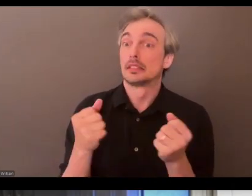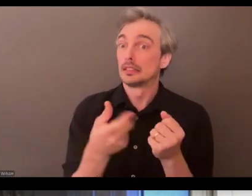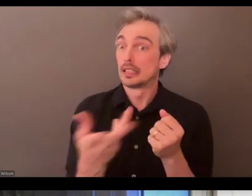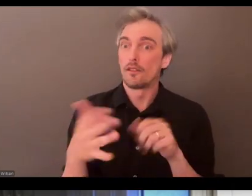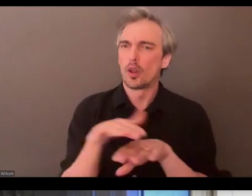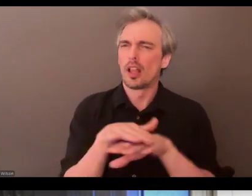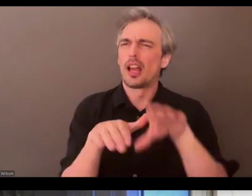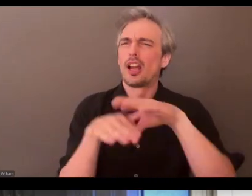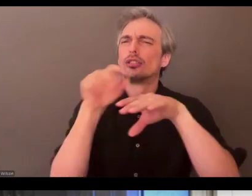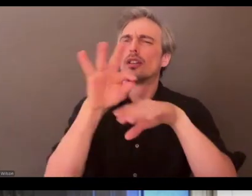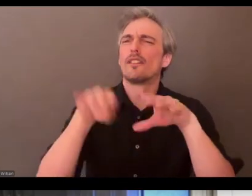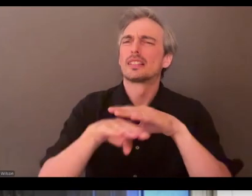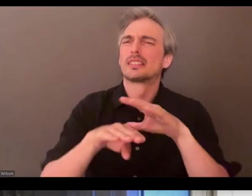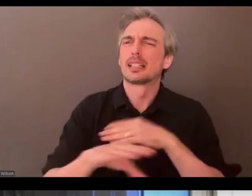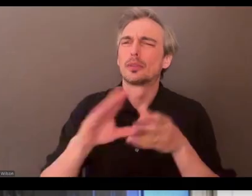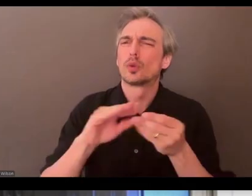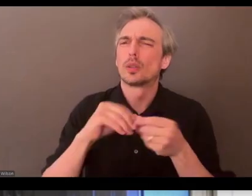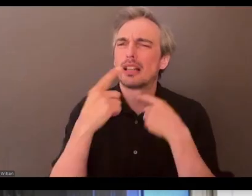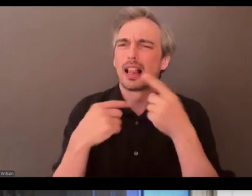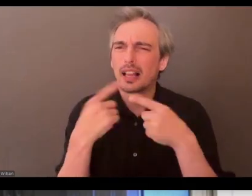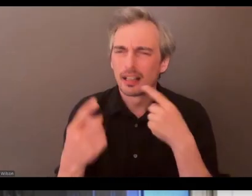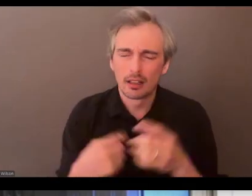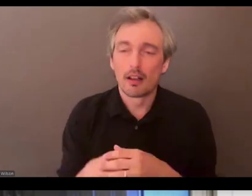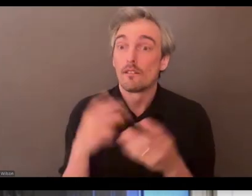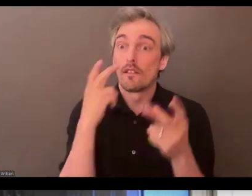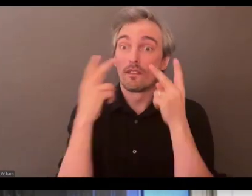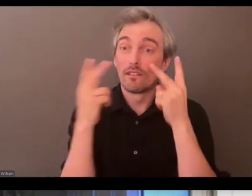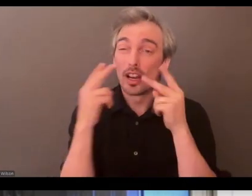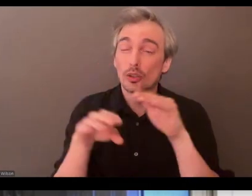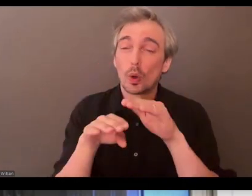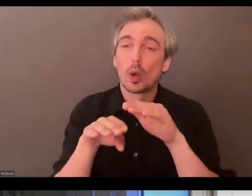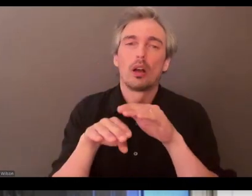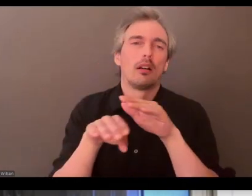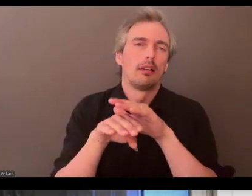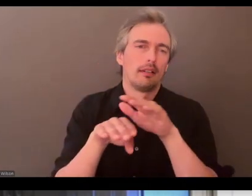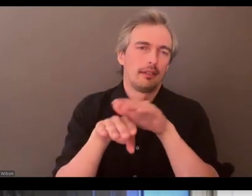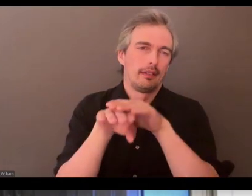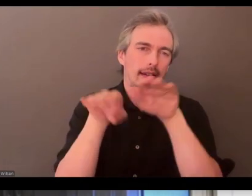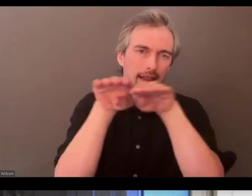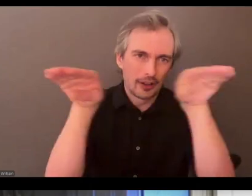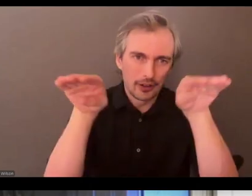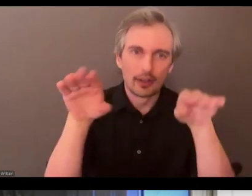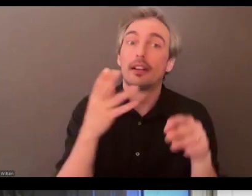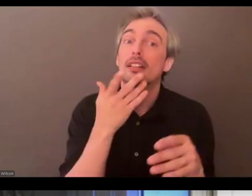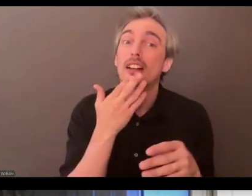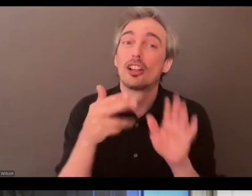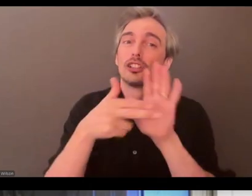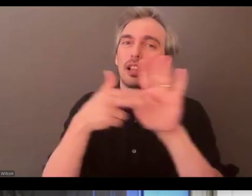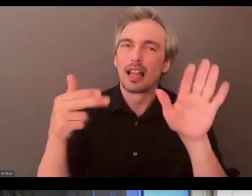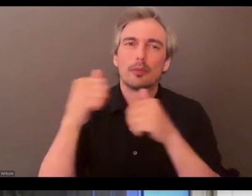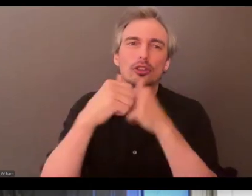視覚的な層、例えば色、ラベル、構造などです。 これらは知覚可能である限り有効です。 次に言語の層があります。